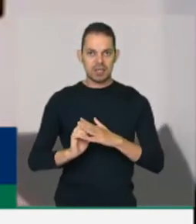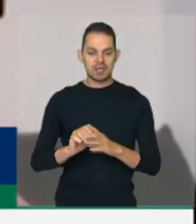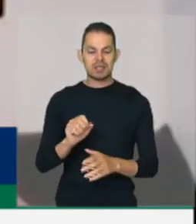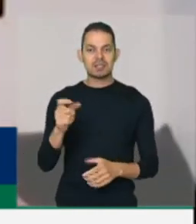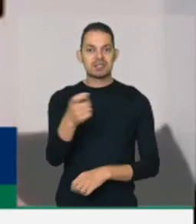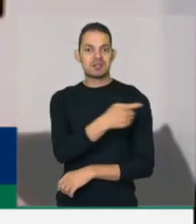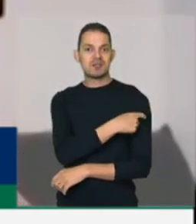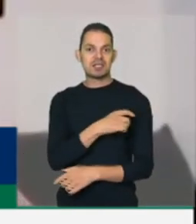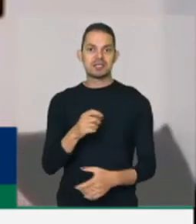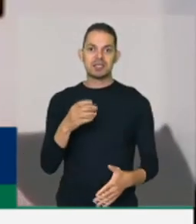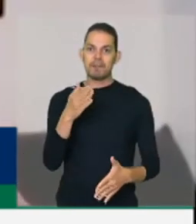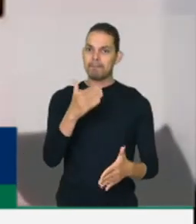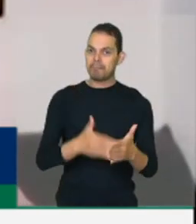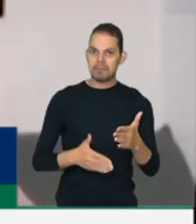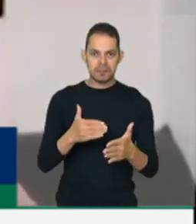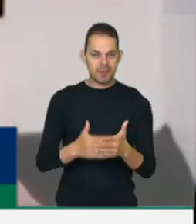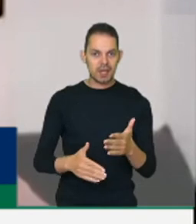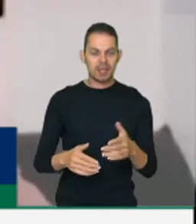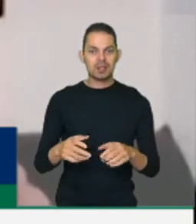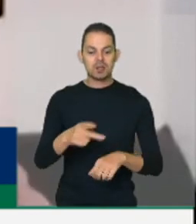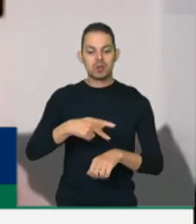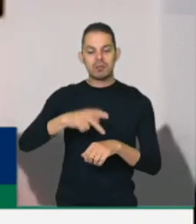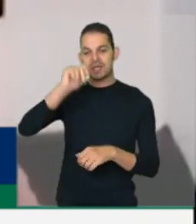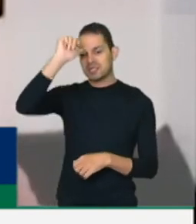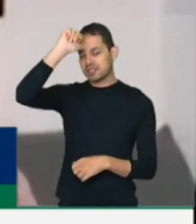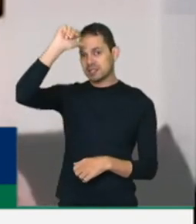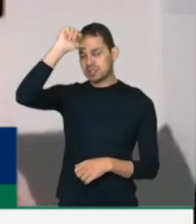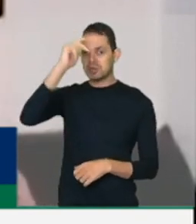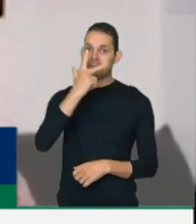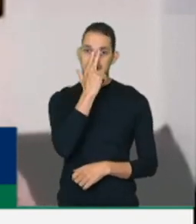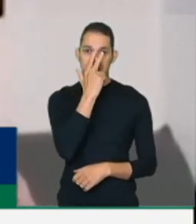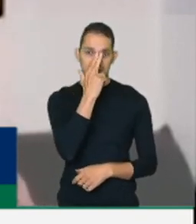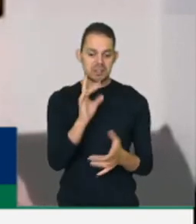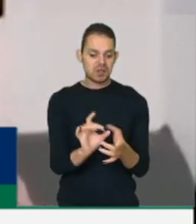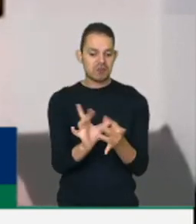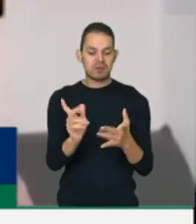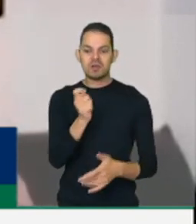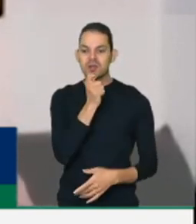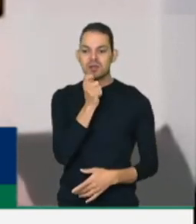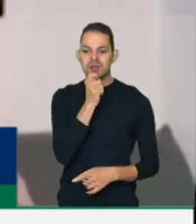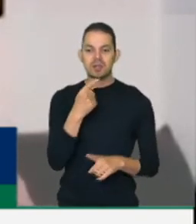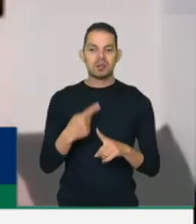ESSA VACINA INDIANA QUE ME PARECE NÃO FOI AUTORIZADA PORQUE NÃO SE CONFIGUROU BOAS PRÁTICAS DE FABRICAÇÃO. ENTÃO, ESTA É A PREOCUPAÇÃO QUE FOI ALERTADA